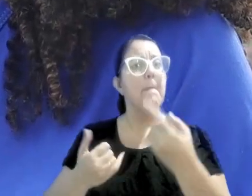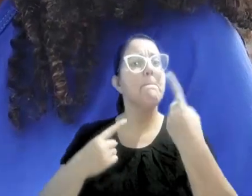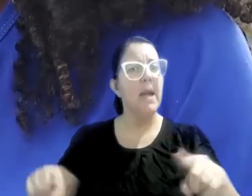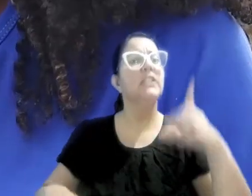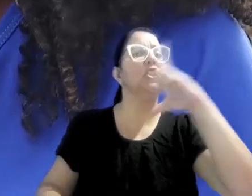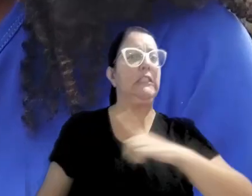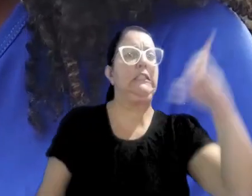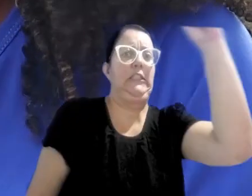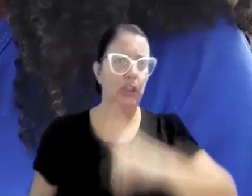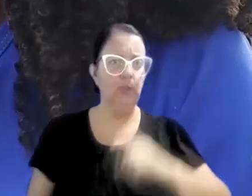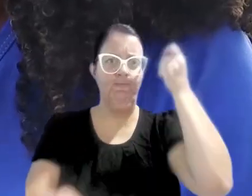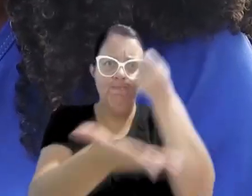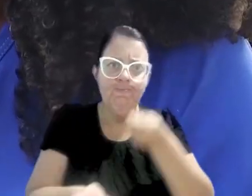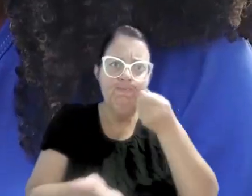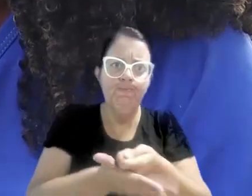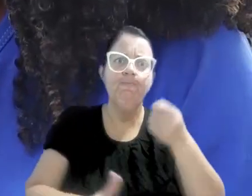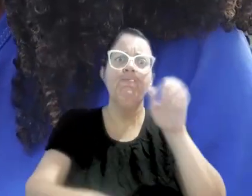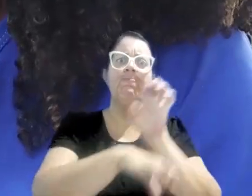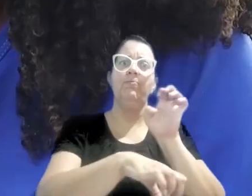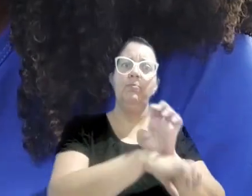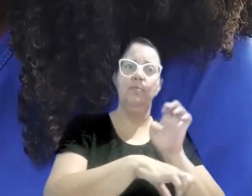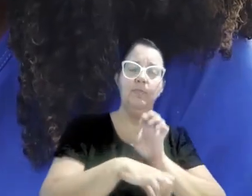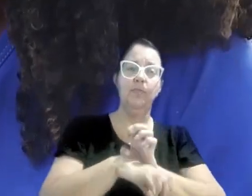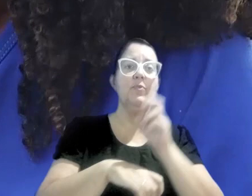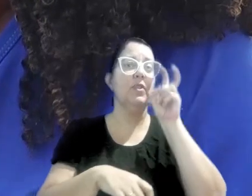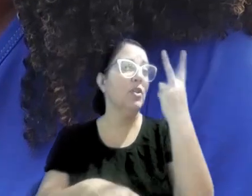Mas a gente é sujeito desse direito e é obrigação do Estado.